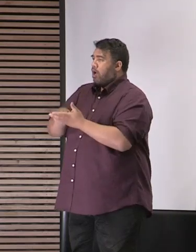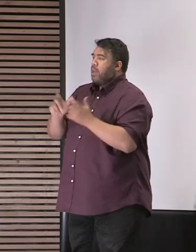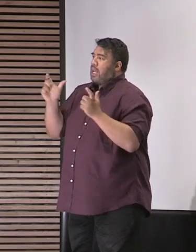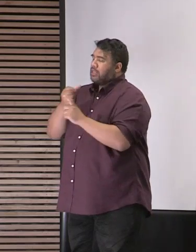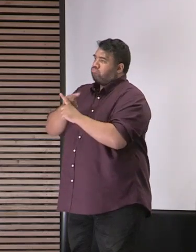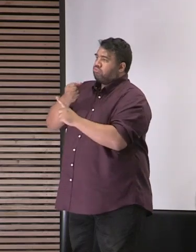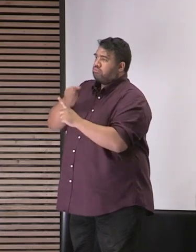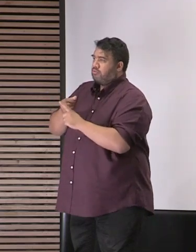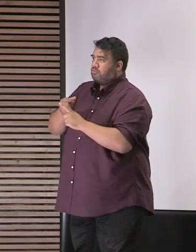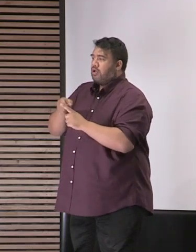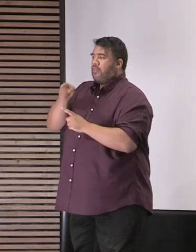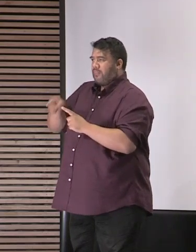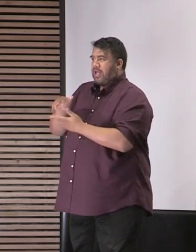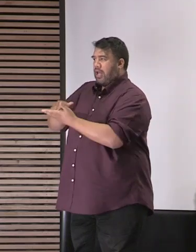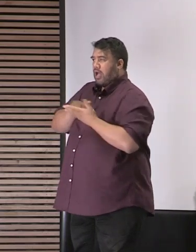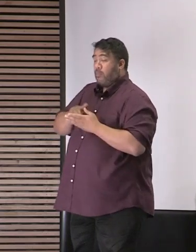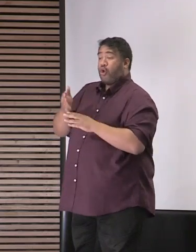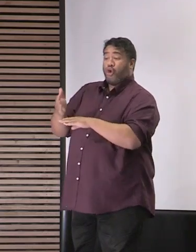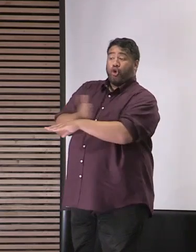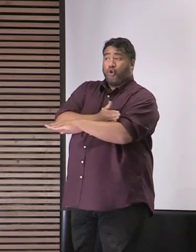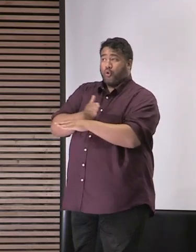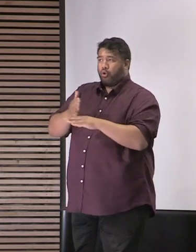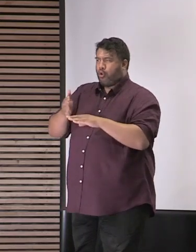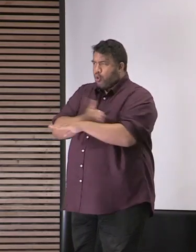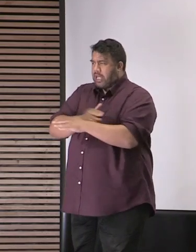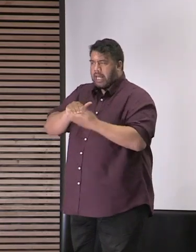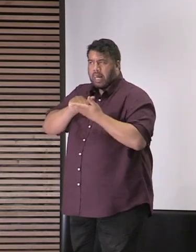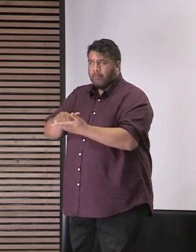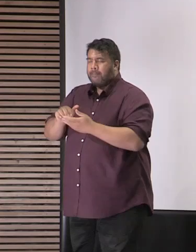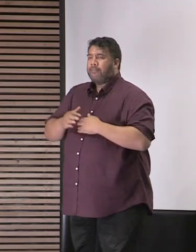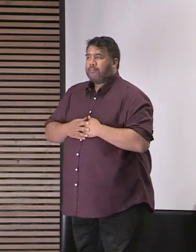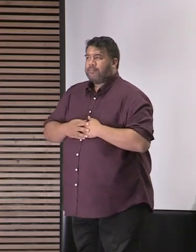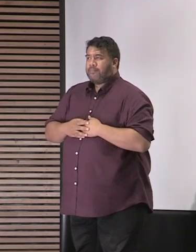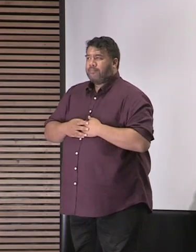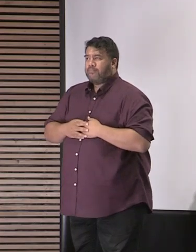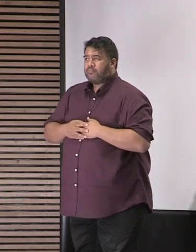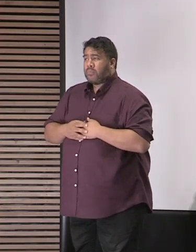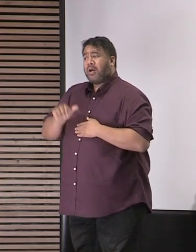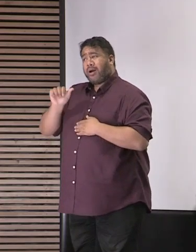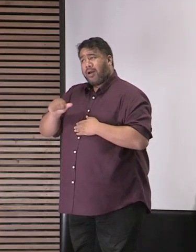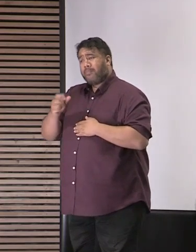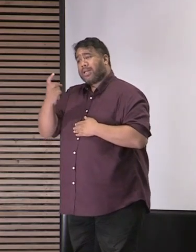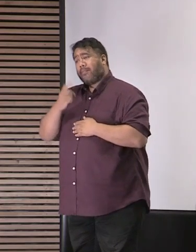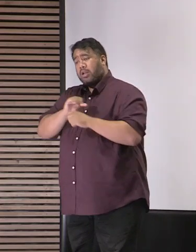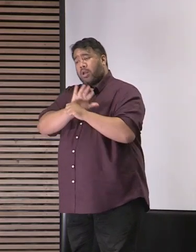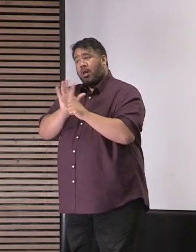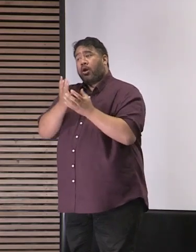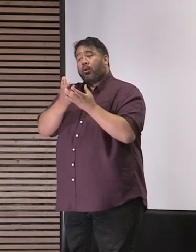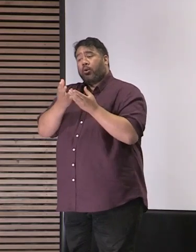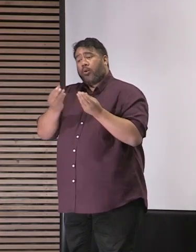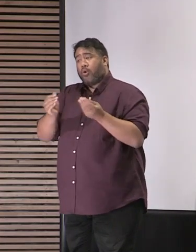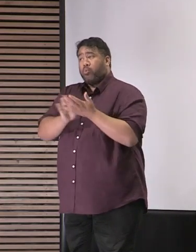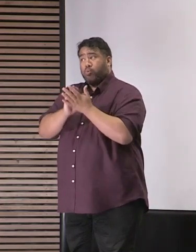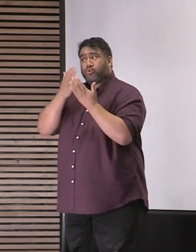en este momento y no lo llevo a